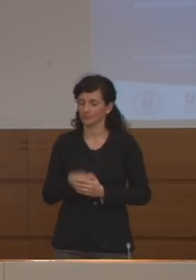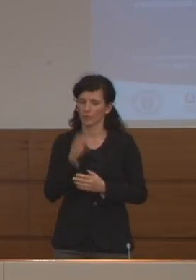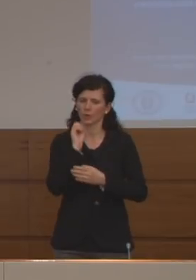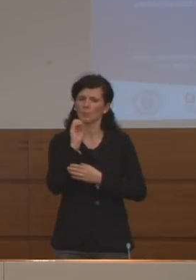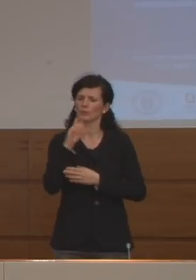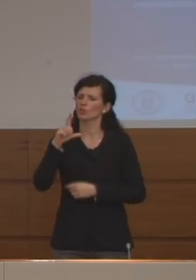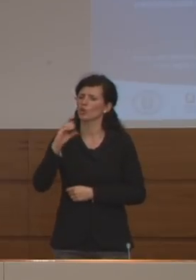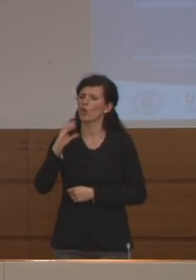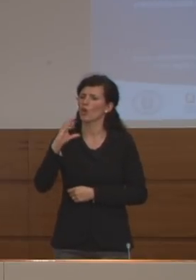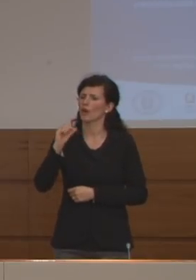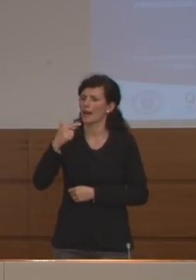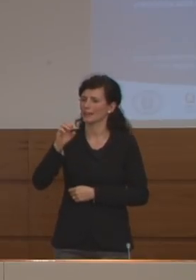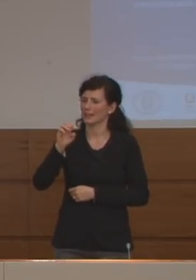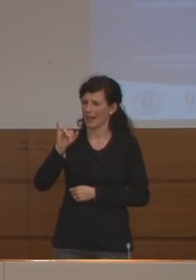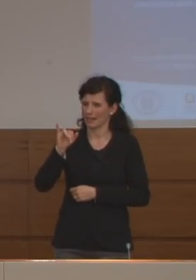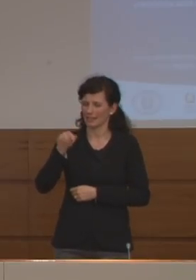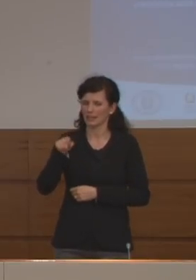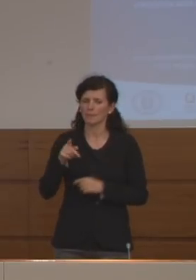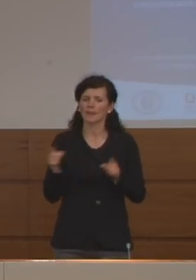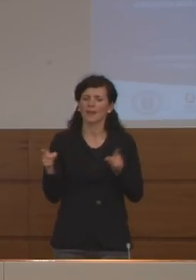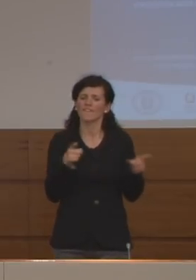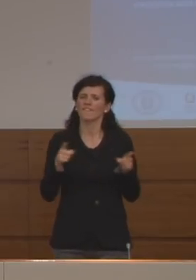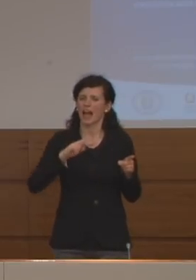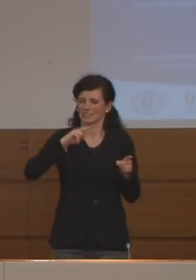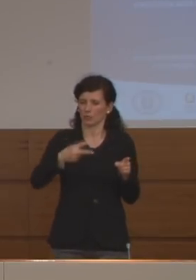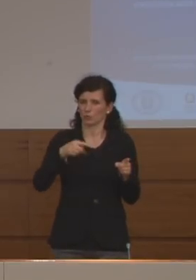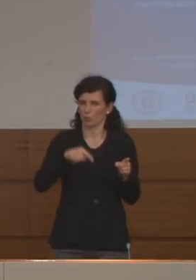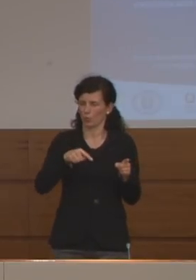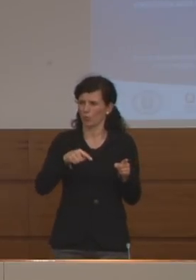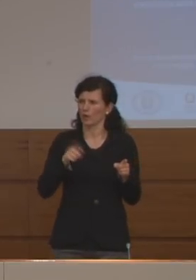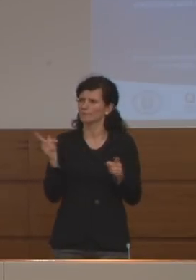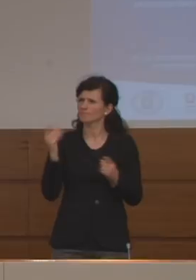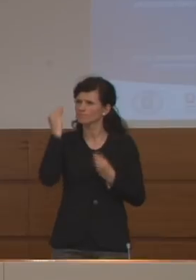Guardando alla fase 2, secondo voi, quali considerate voi, diciamo,